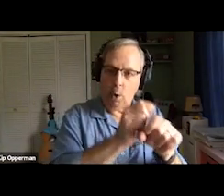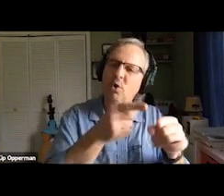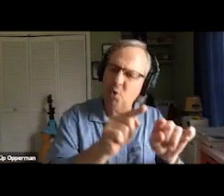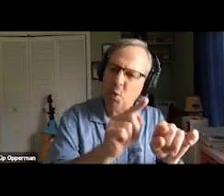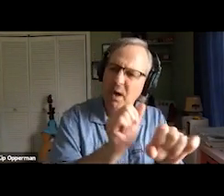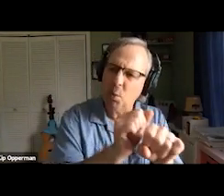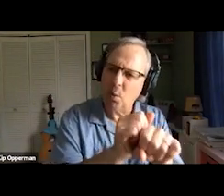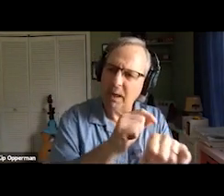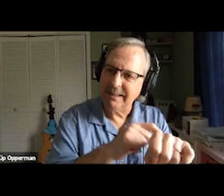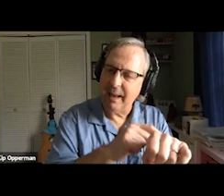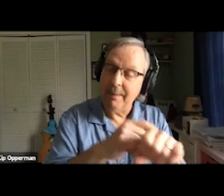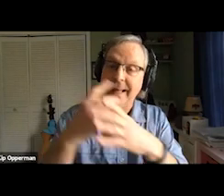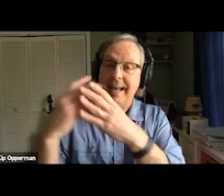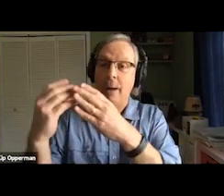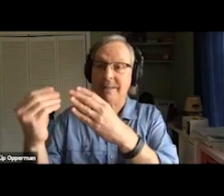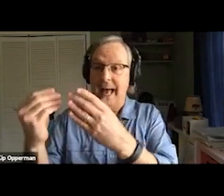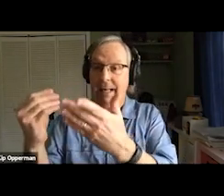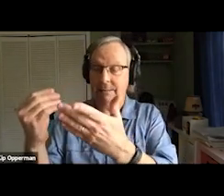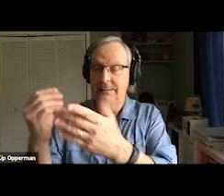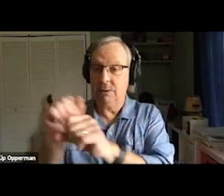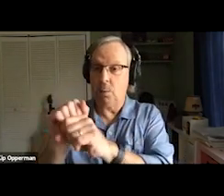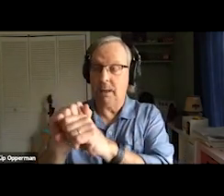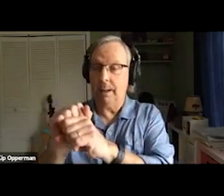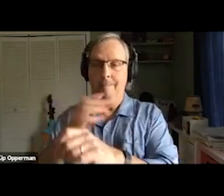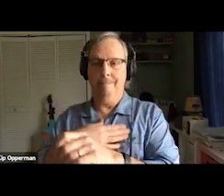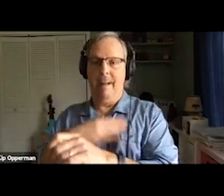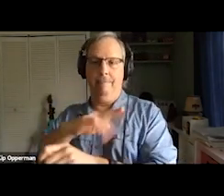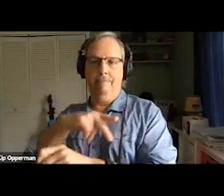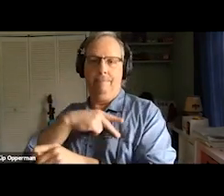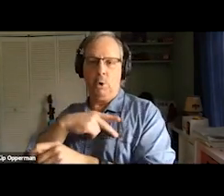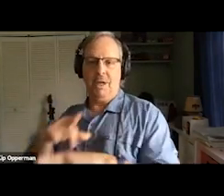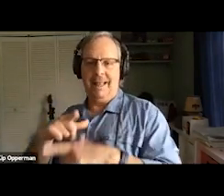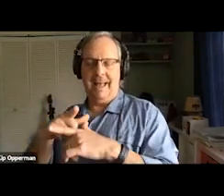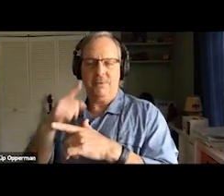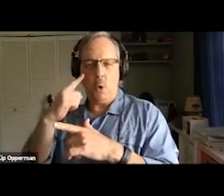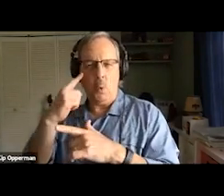y fuera de él y de tu vida personal. Así que realmente lo estoy pensando.